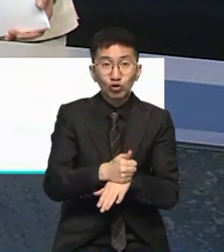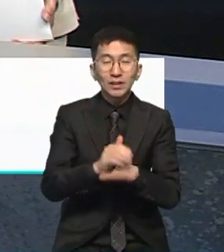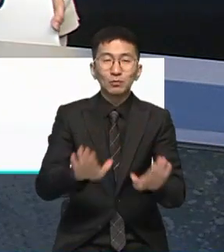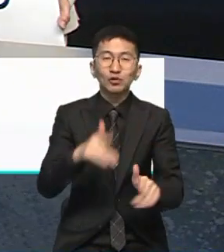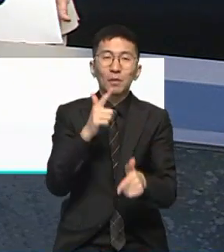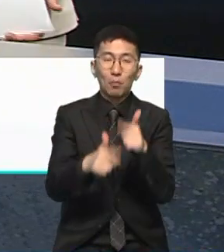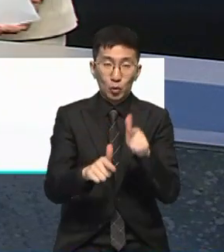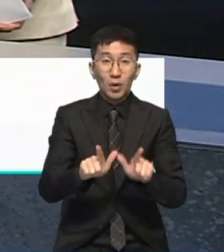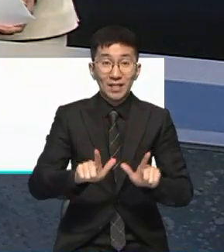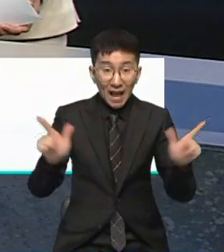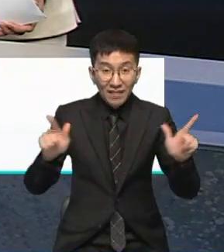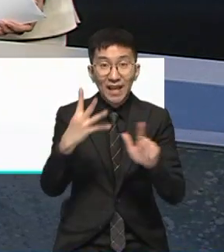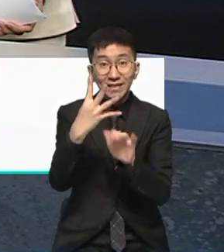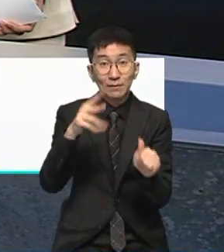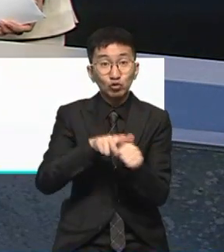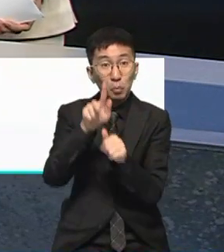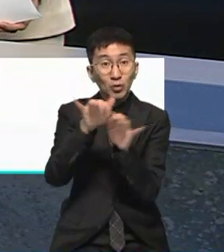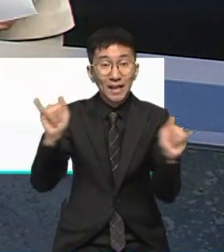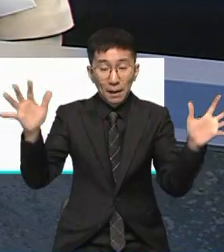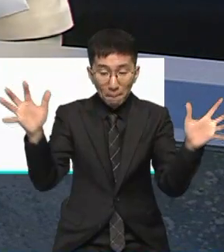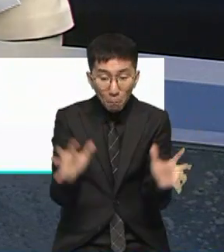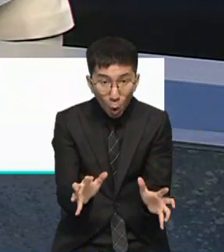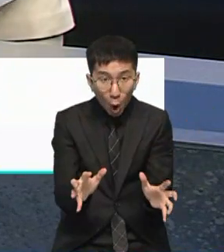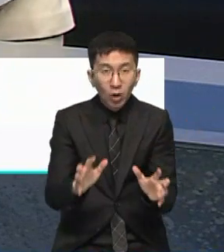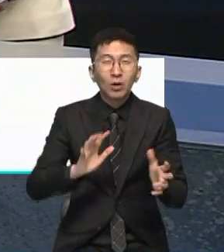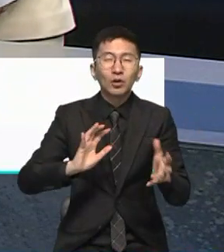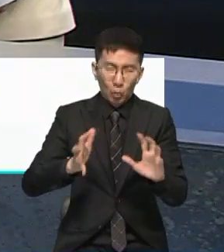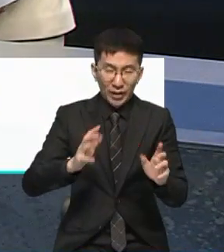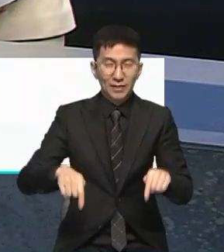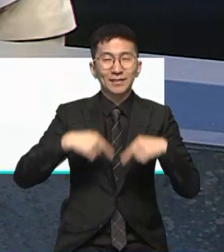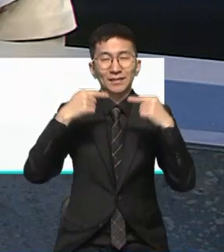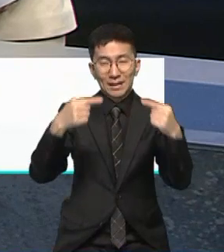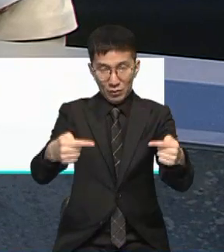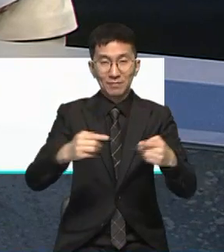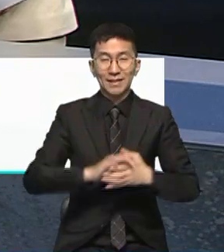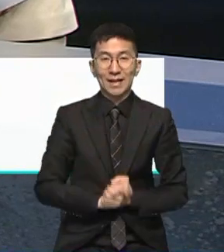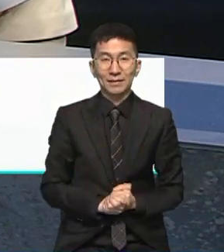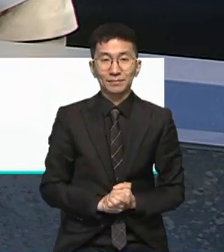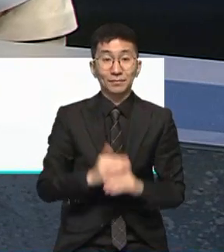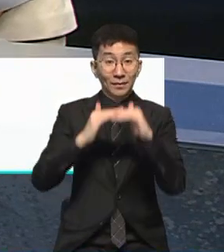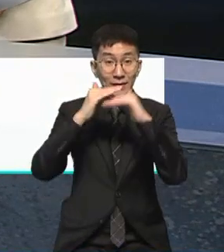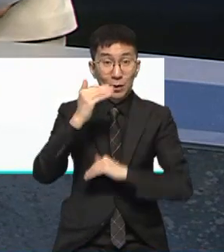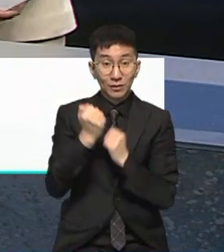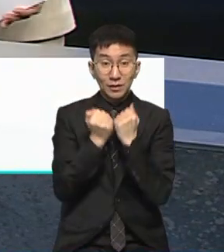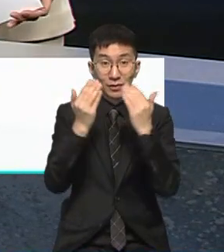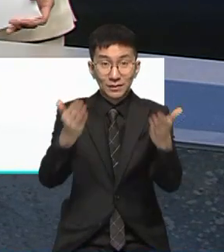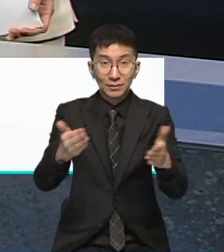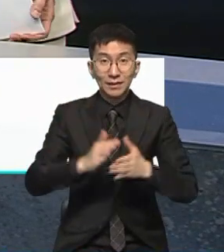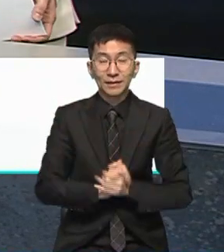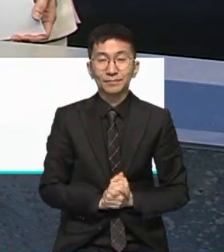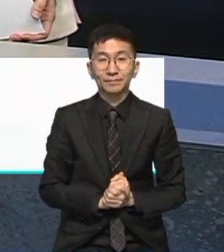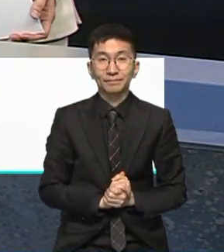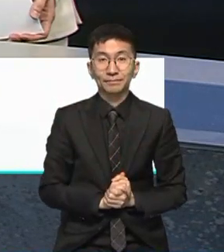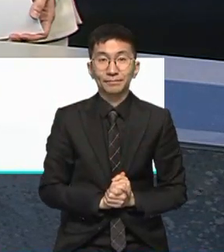후보가 함께하는 지상파 방송사 토론에는 참석하기로 했습니다. 강민우 기자의 보도입니다.